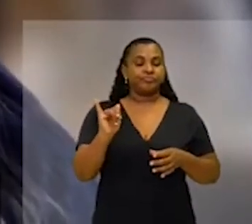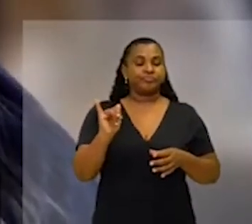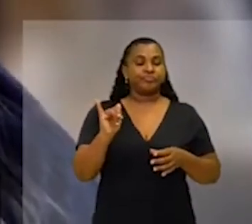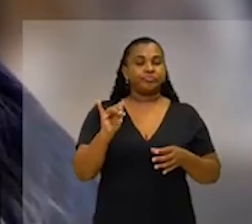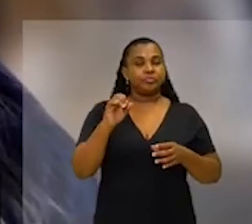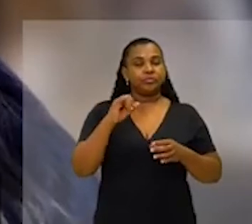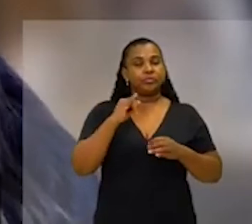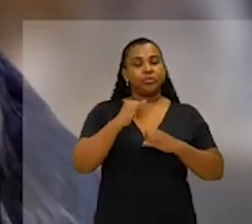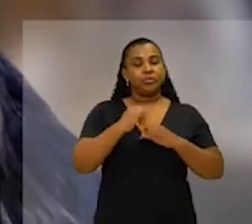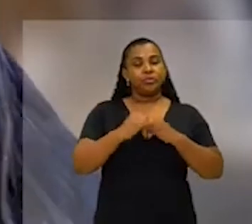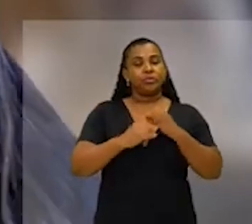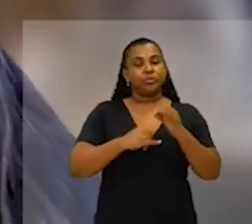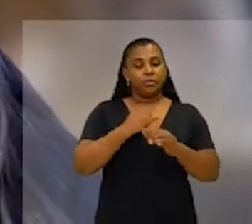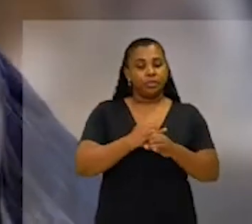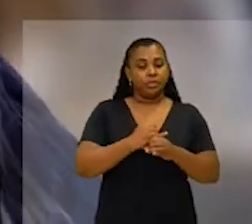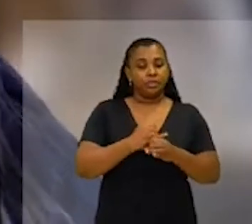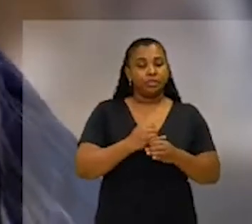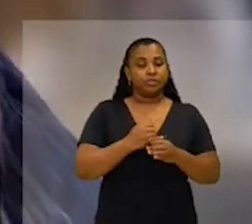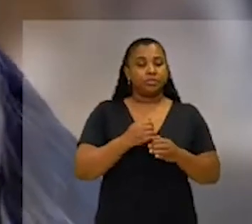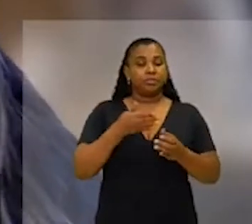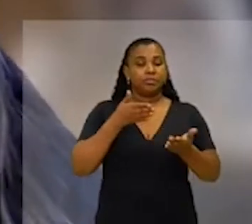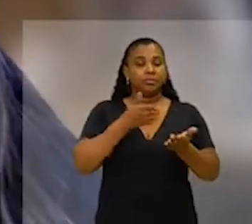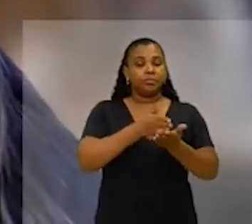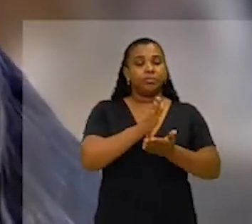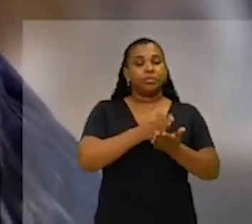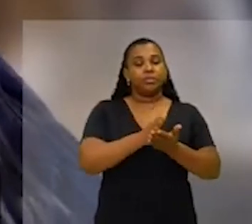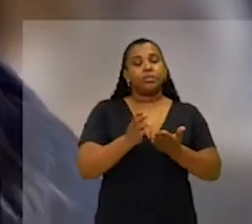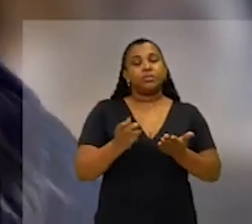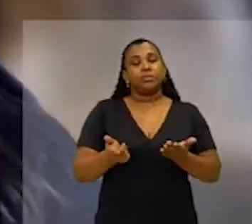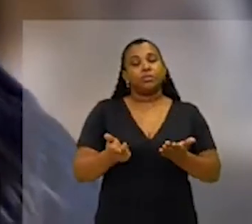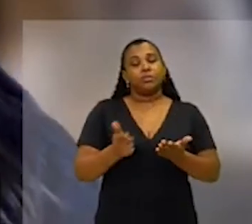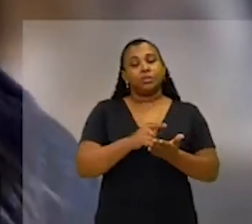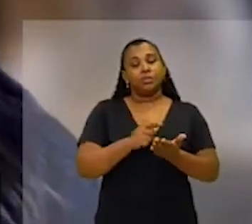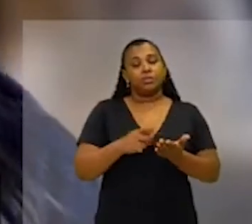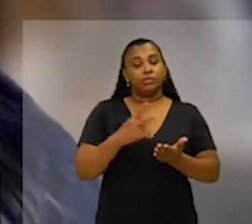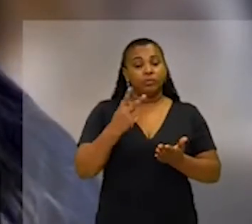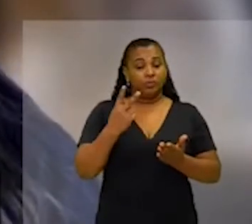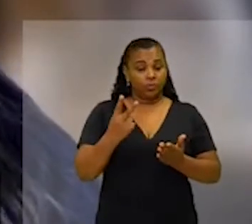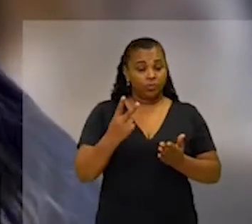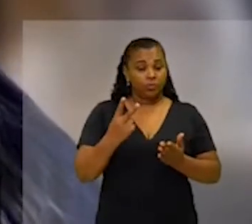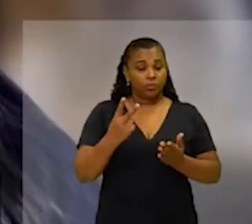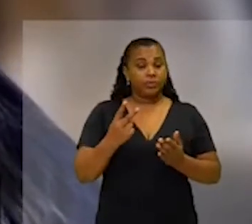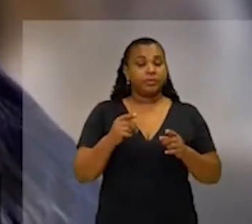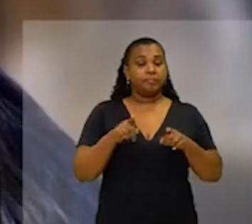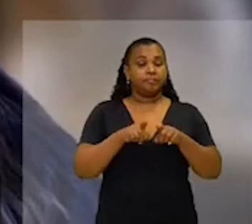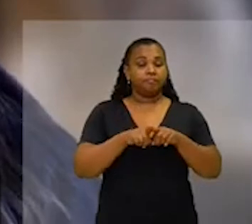livros vão chamado web participação a democracia no século 21 e o cultivo desse mundo distribuído